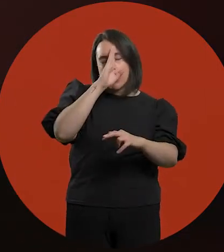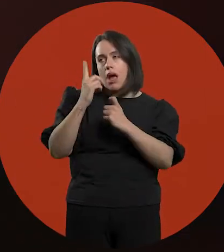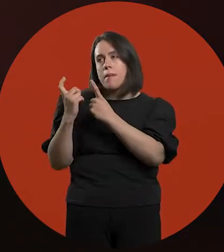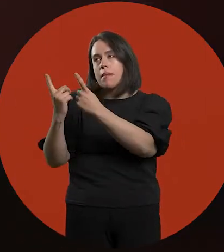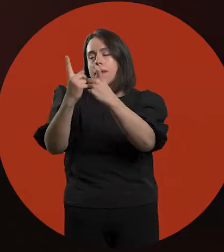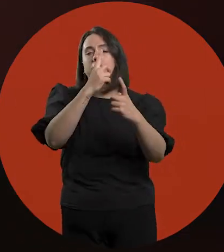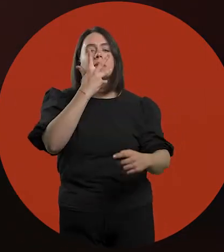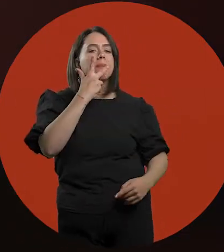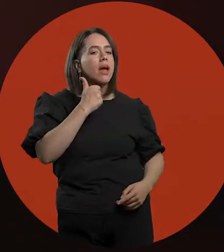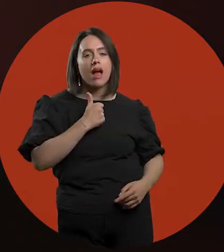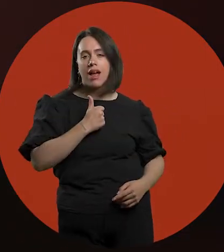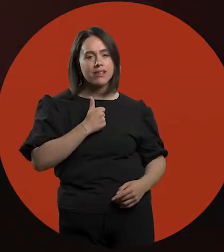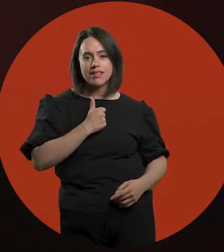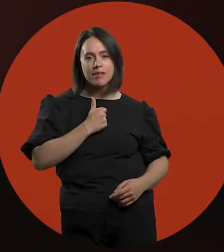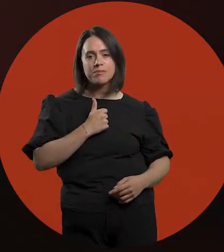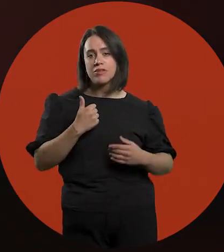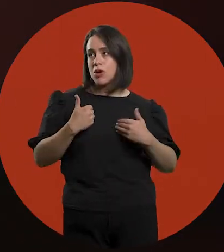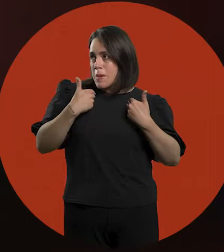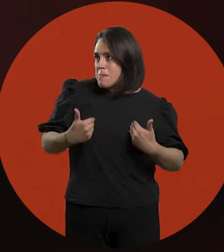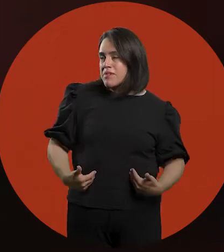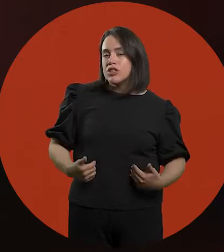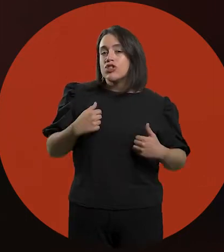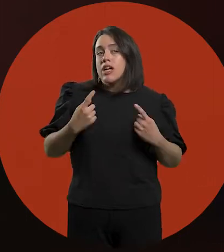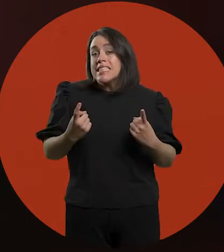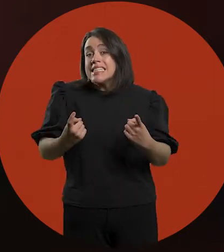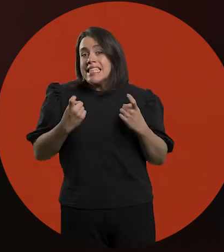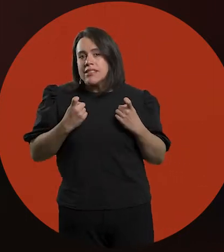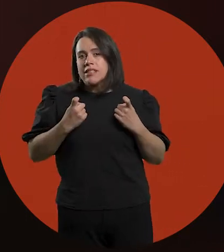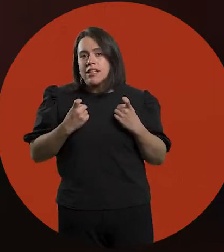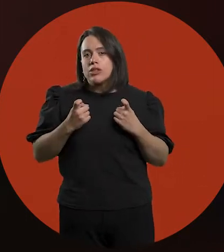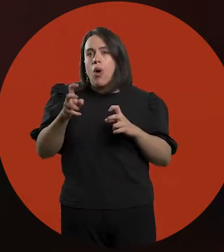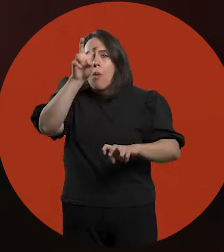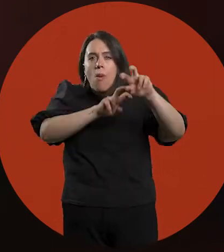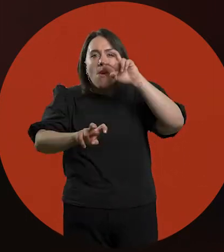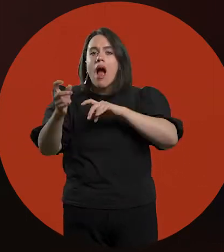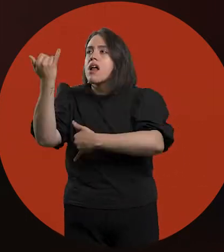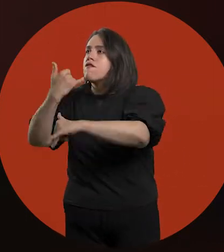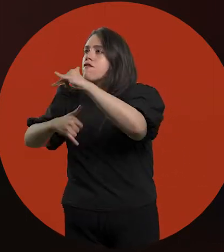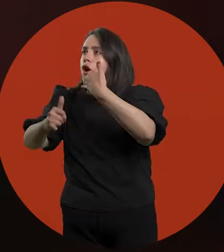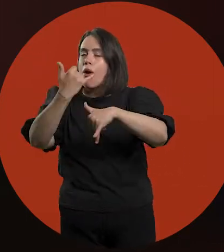Soy una persona que necesita obtener información para poder